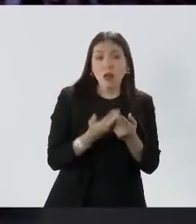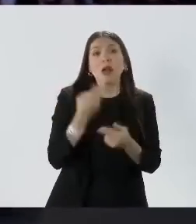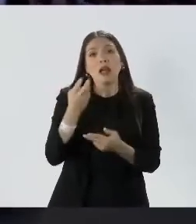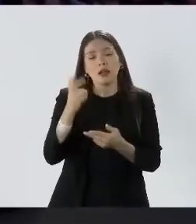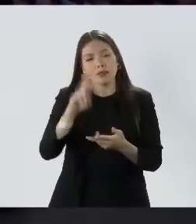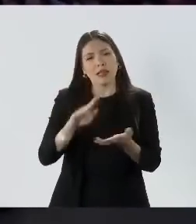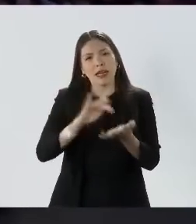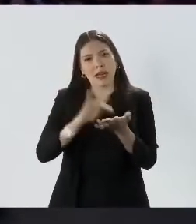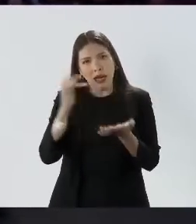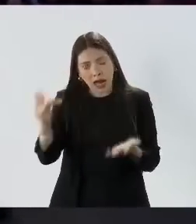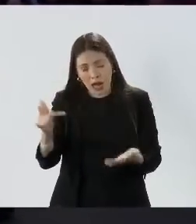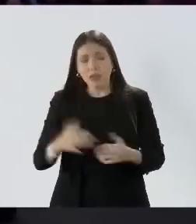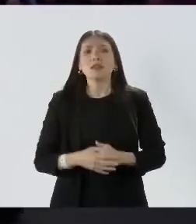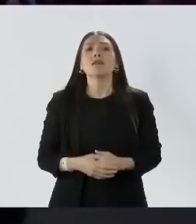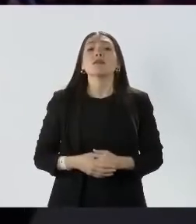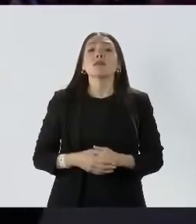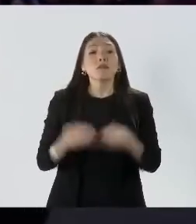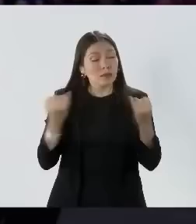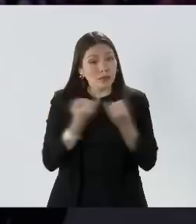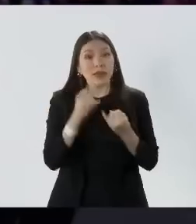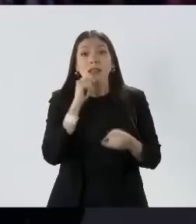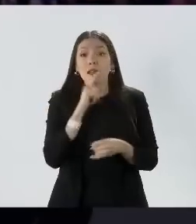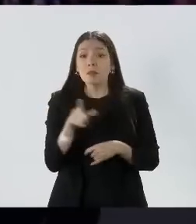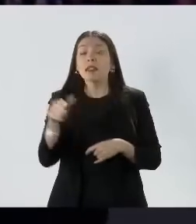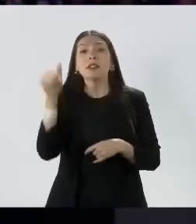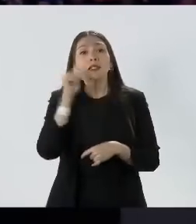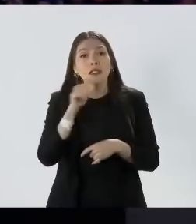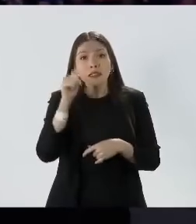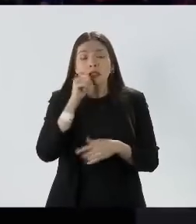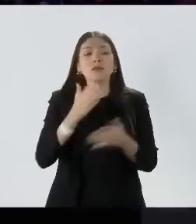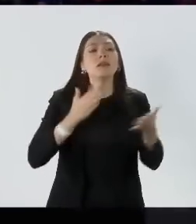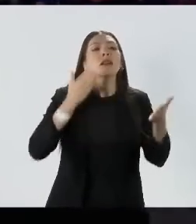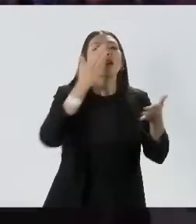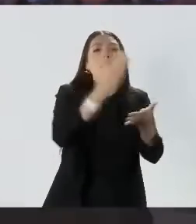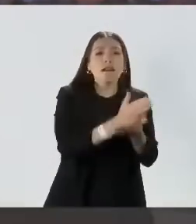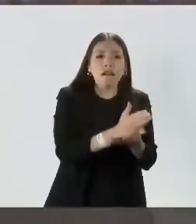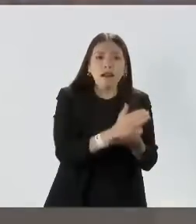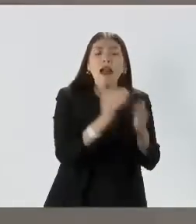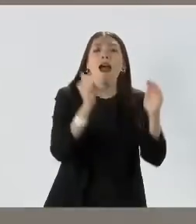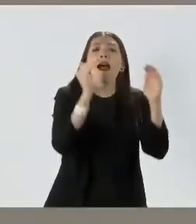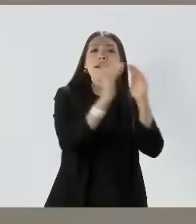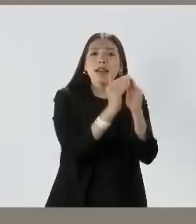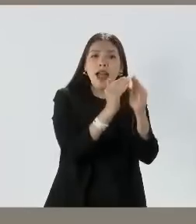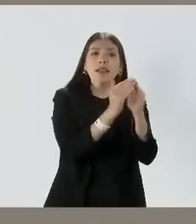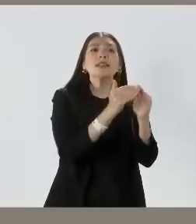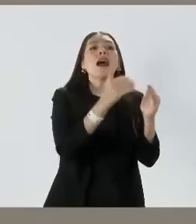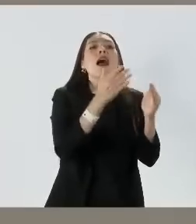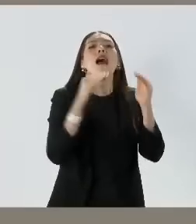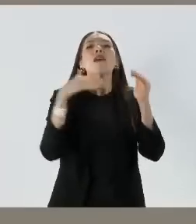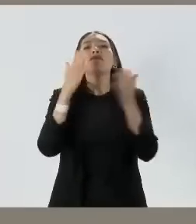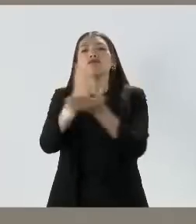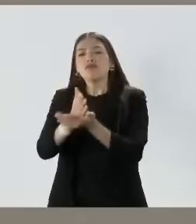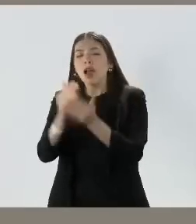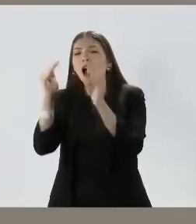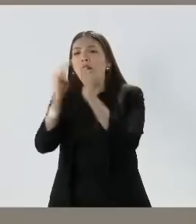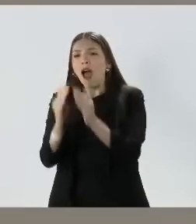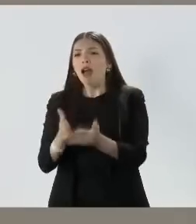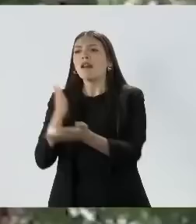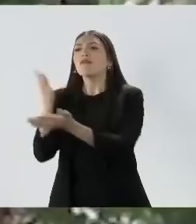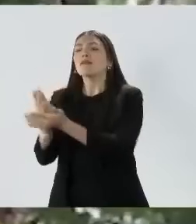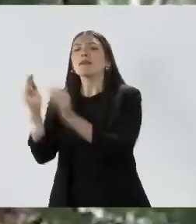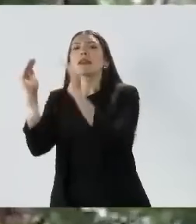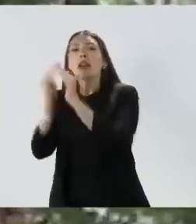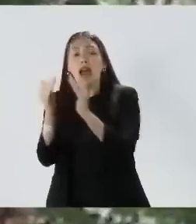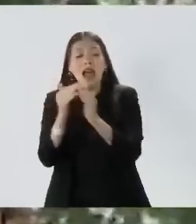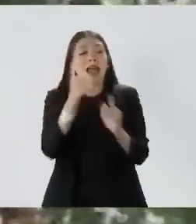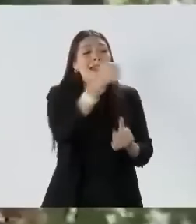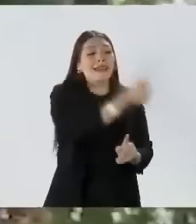puertas casa por casa platicamos con la gente casa por casa construimos soluciones casa por casa